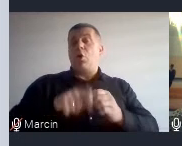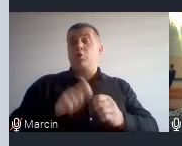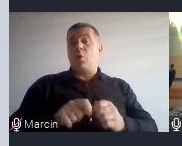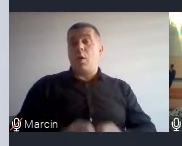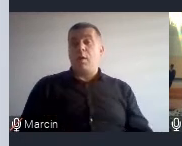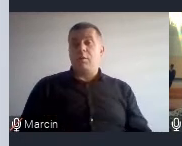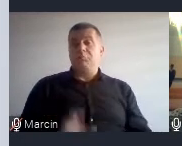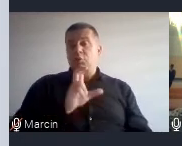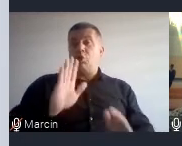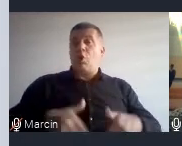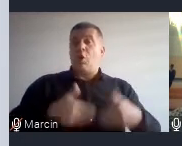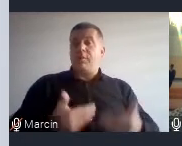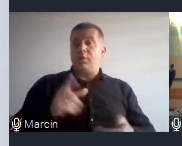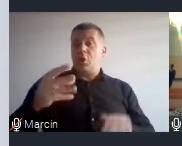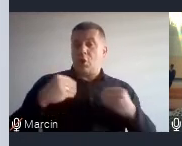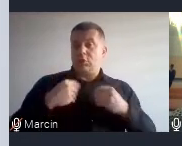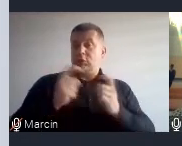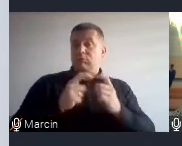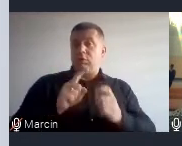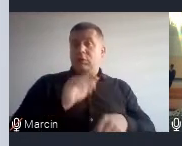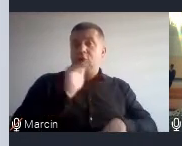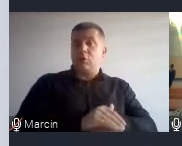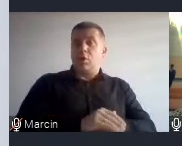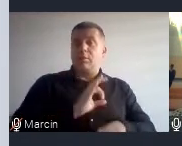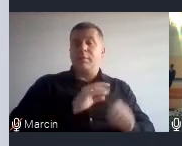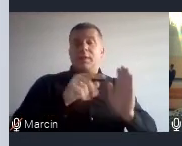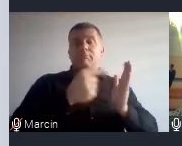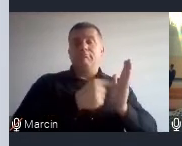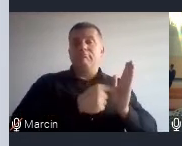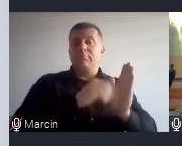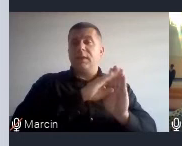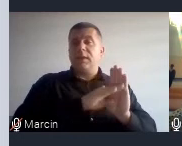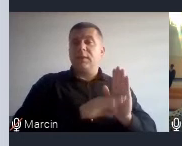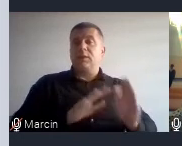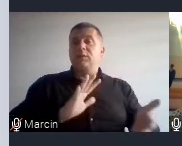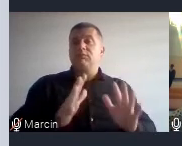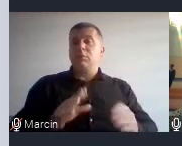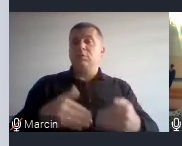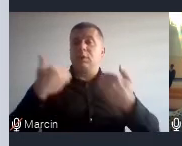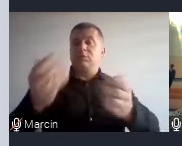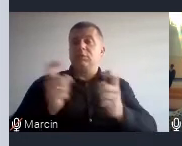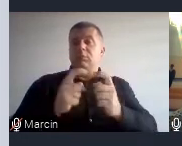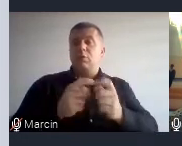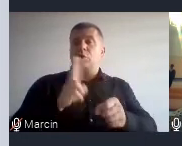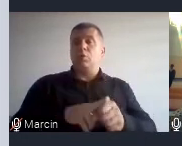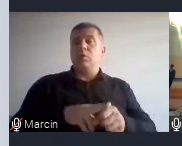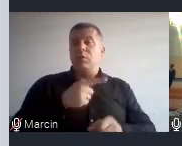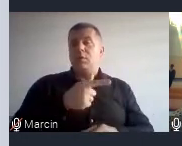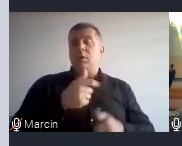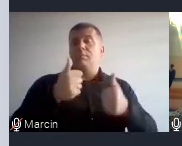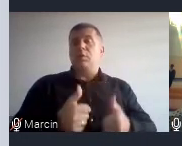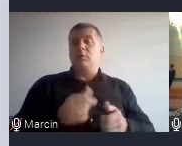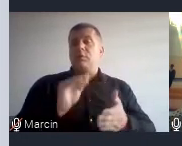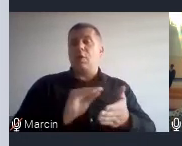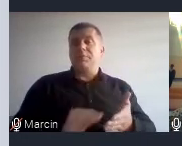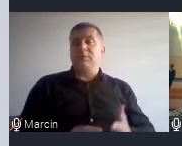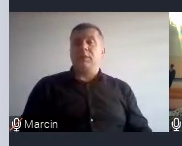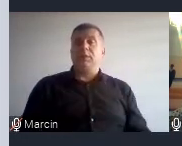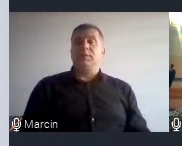czy oferty otrzymały punkty zgodnie z kryteriami i sposobem przyznawania punktów, które Państwo w postępowaniu opisali.